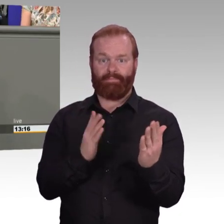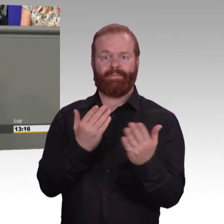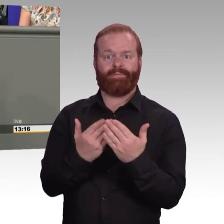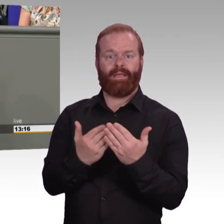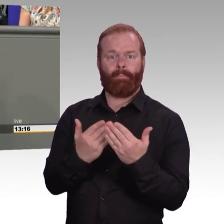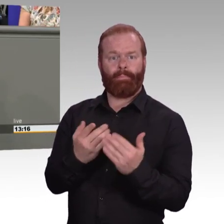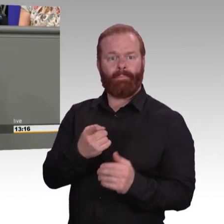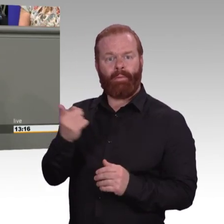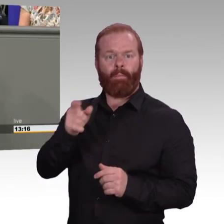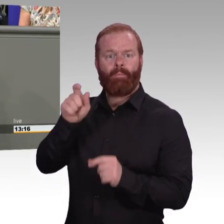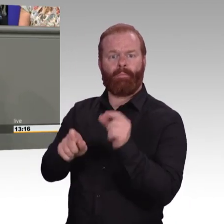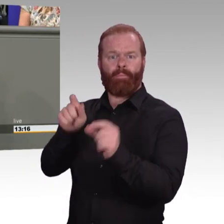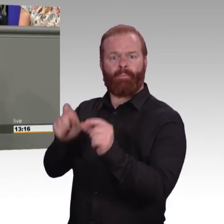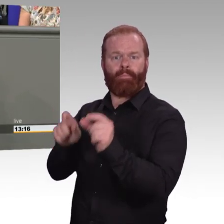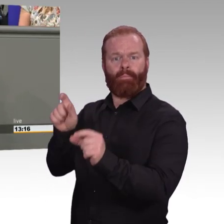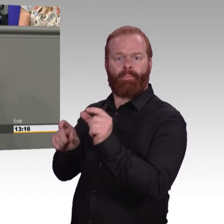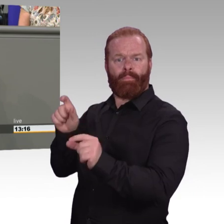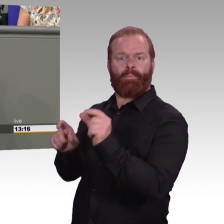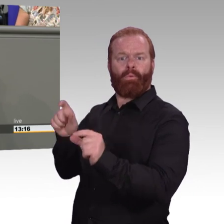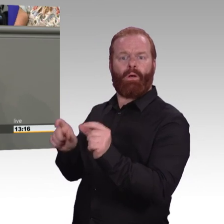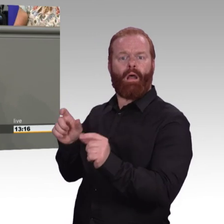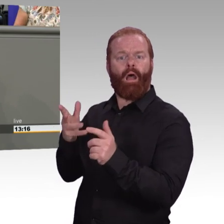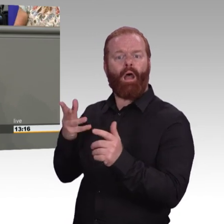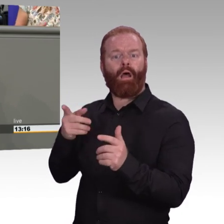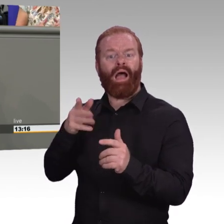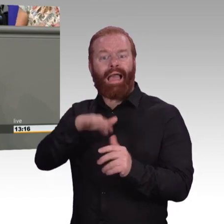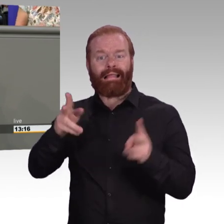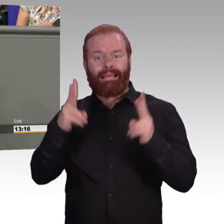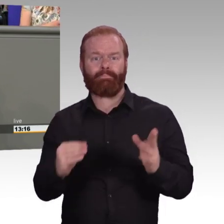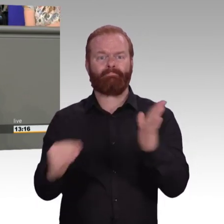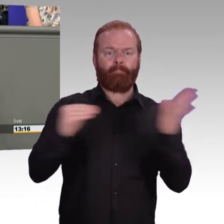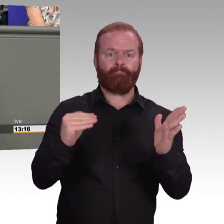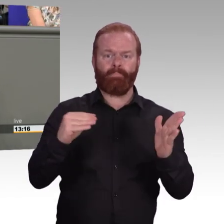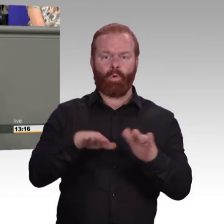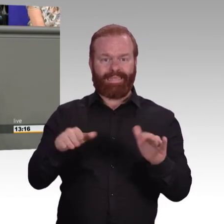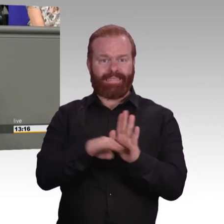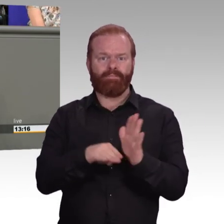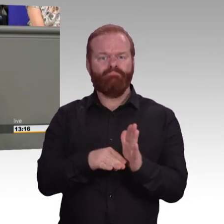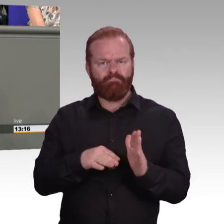und müssten Kinderrechte eingeführt werden? Oder geht es um Wahrheit um etwas ganz anderes?